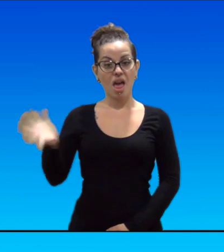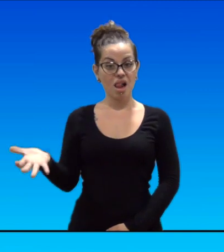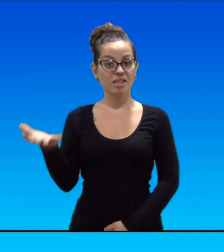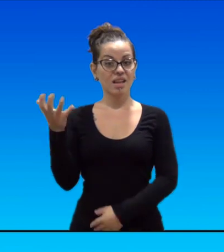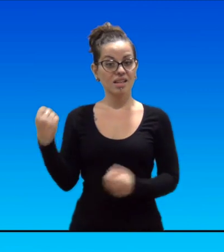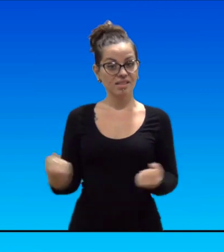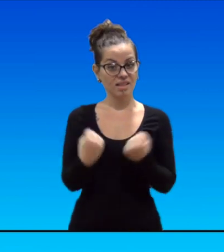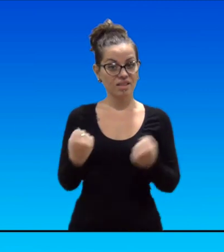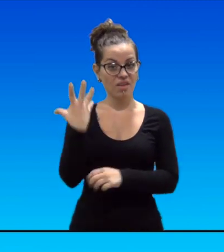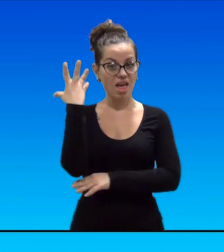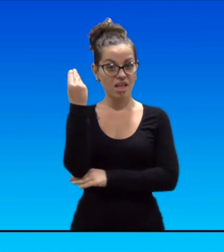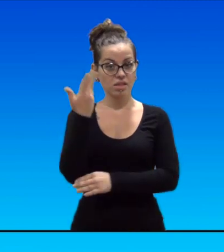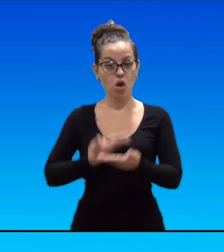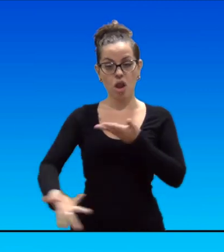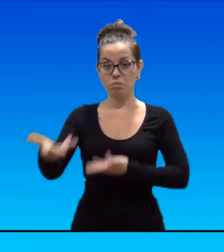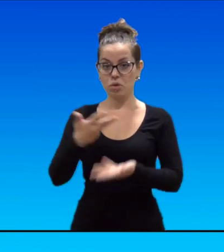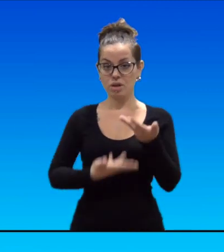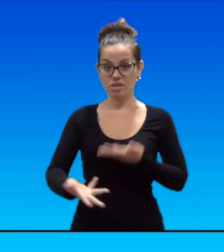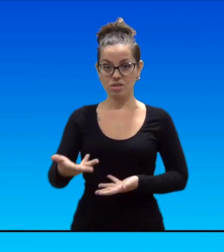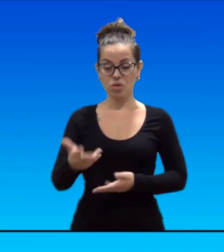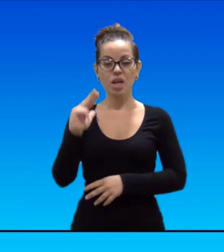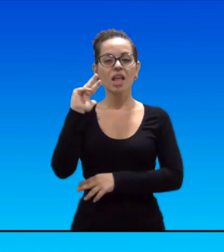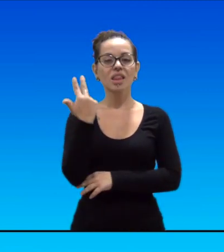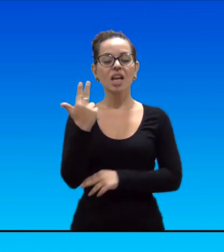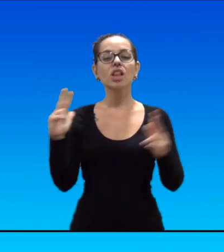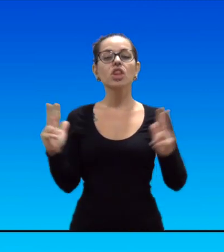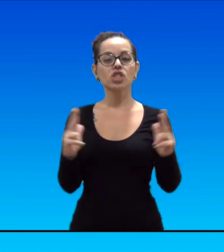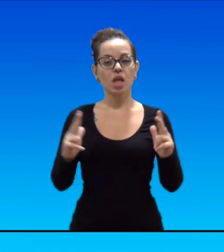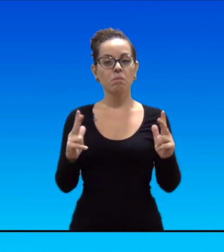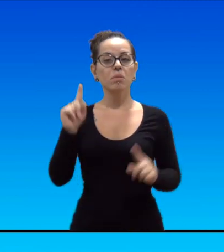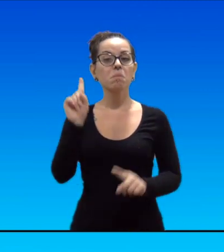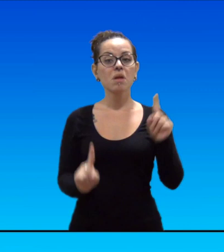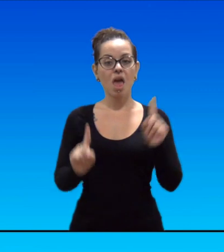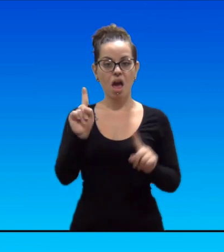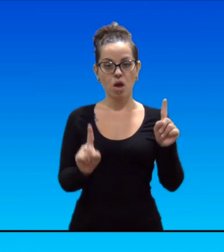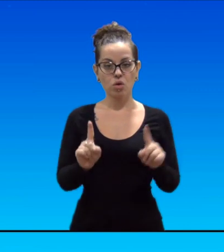Un’altra iniziativa a cui l’ENS ha collaborato si svolgerà il 3 dicembre a Milano,